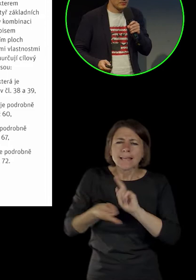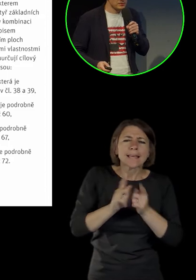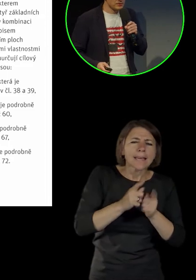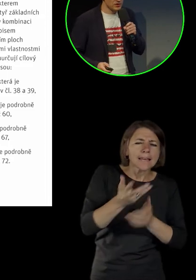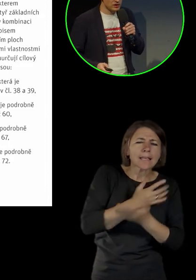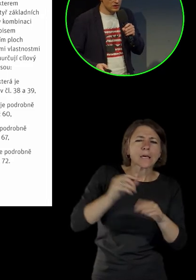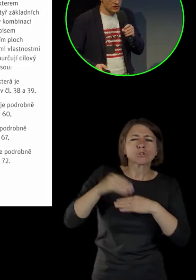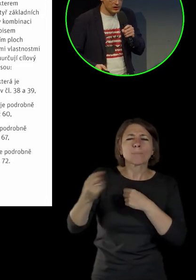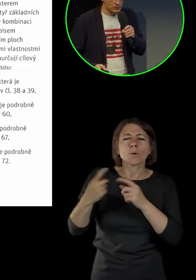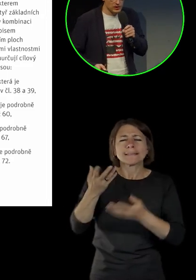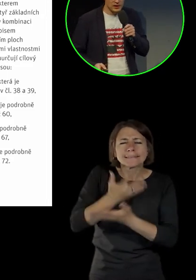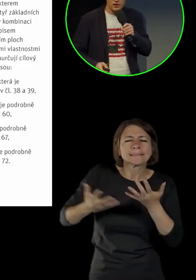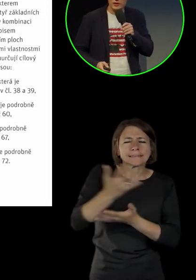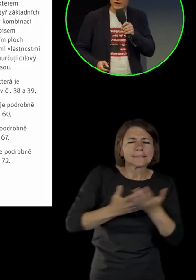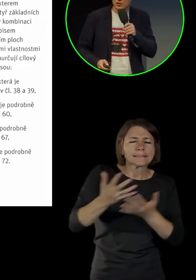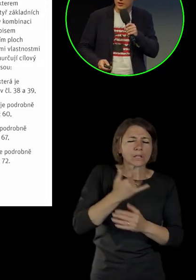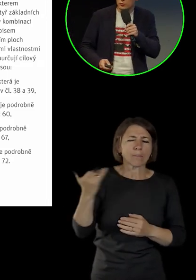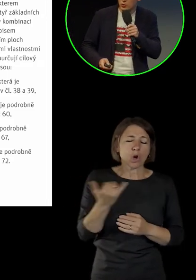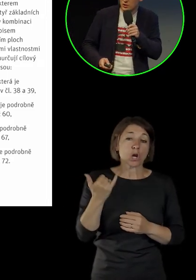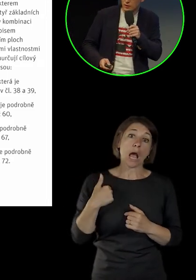Ale my si myslíme, že Metropolitní plány je dobrým nástrojem i do budoucna.